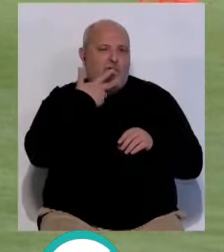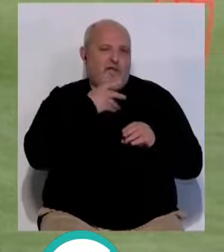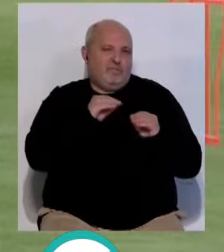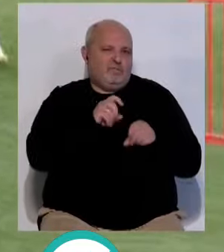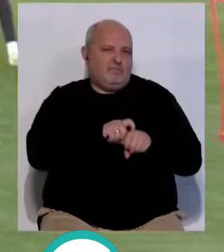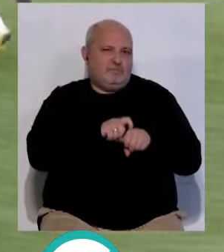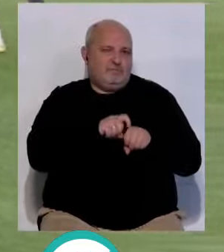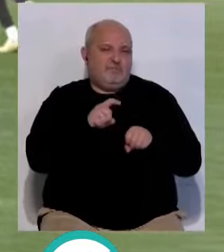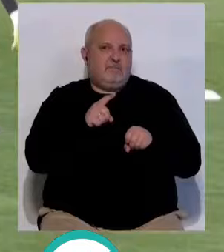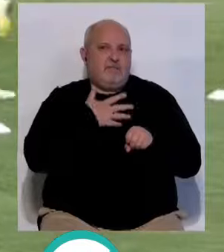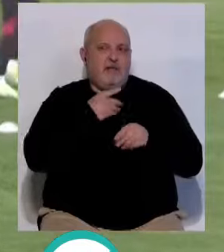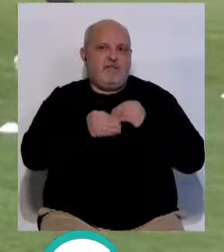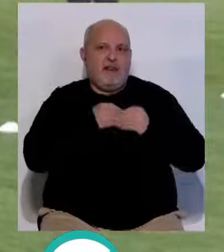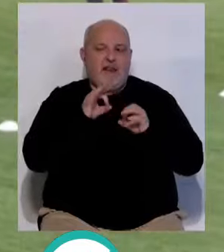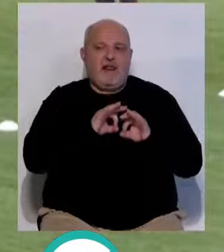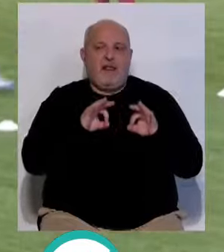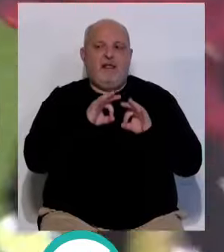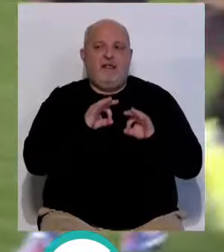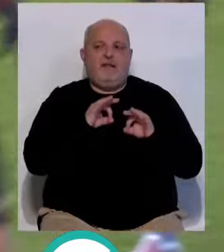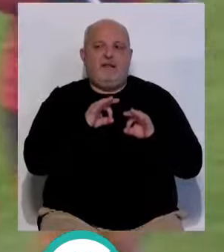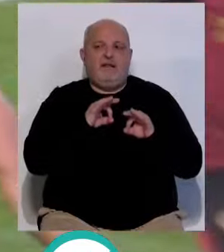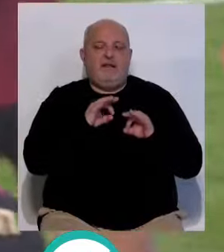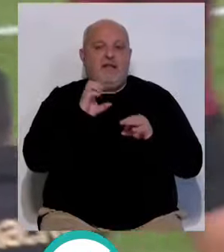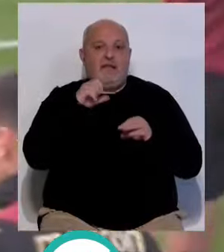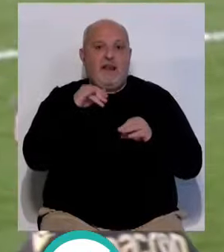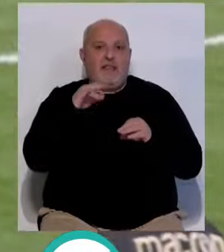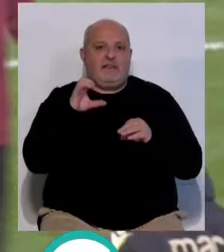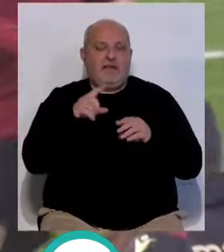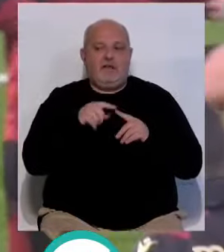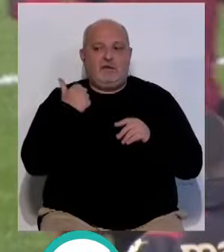que tienes y lo que no puedes hacer dicho esto Escalante creo que es otro de los que echamos